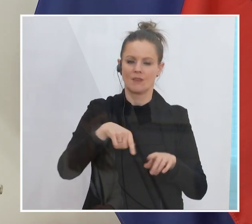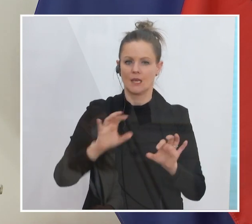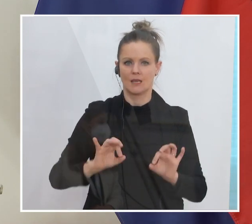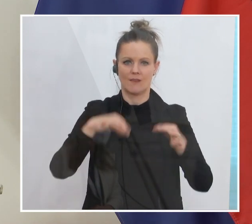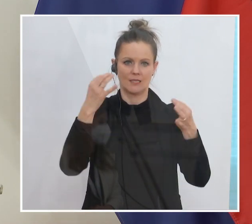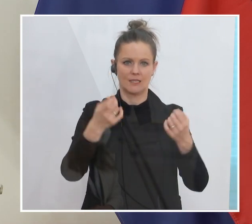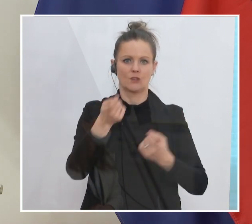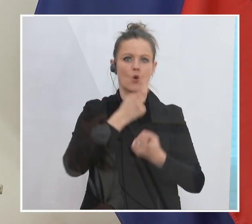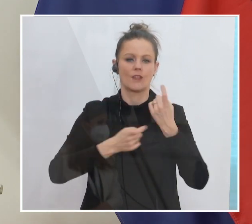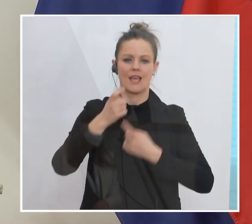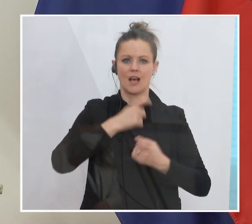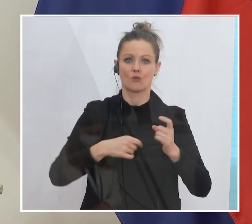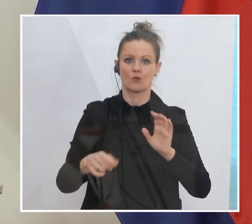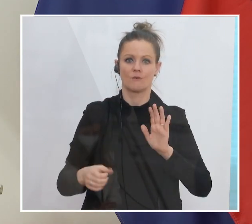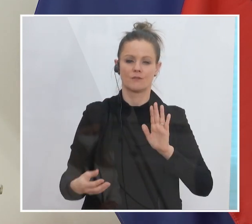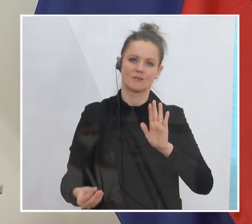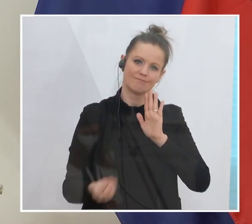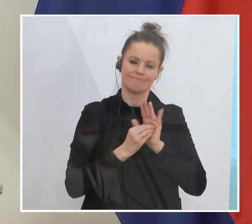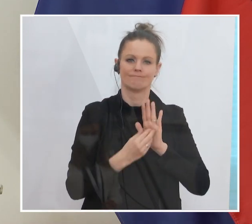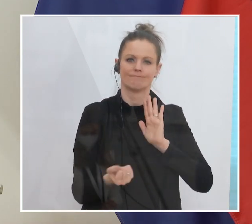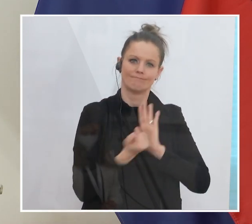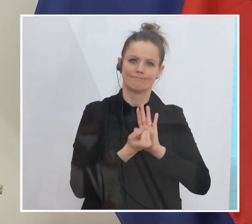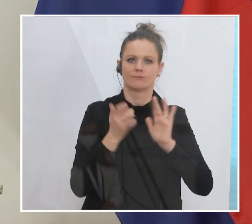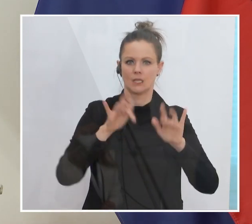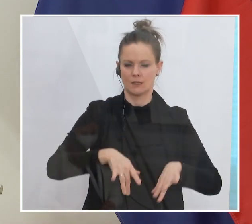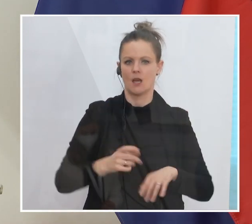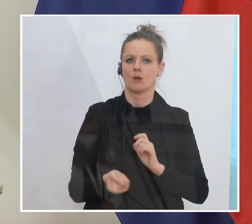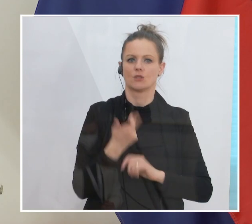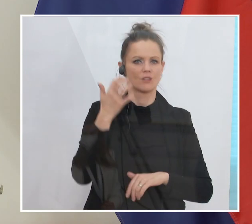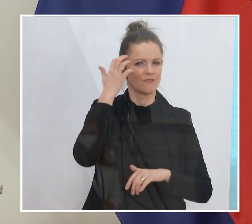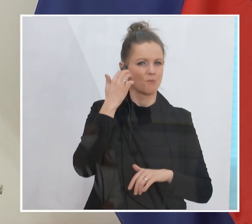Herkunftskennzeichnung geschaffen haben, die vor allem für bäuerliche Direktvermarkter, aber auch